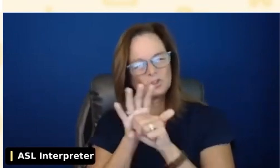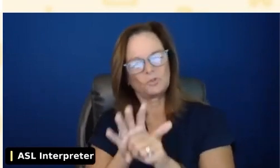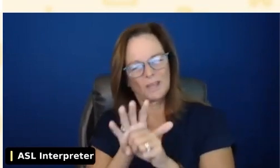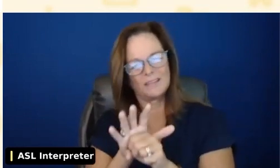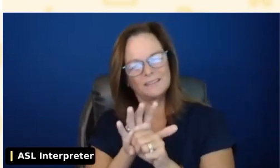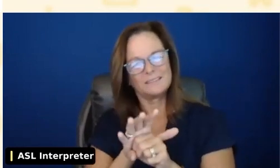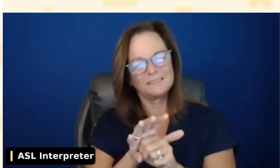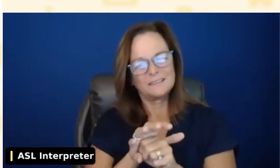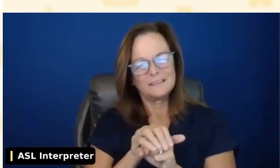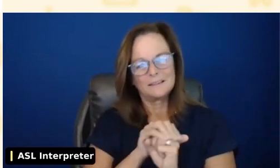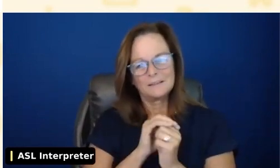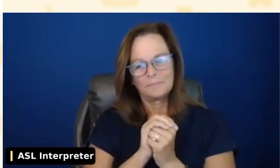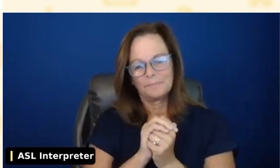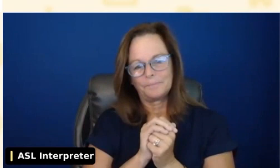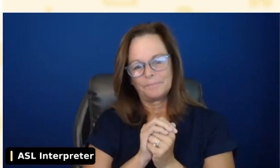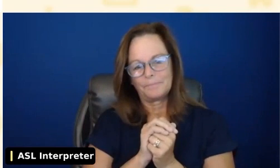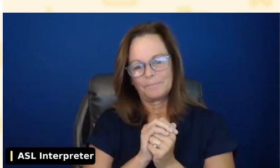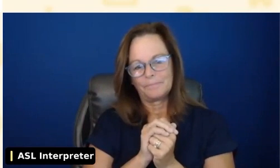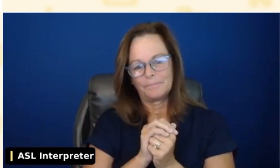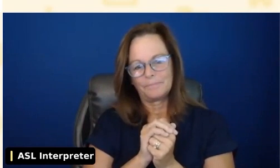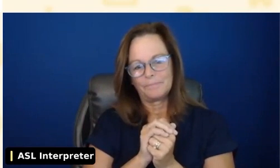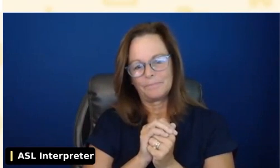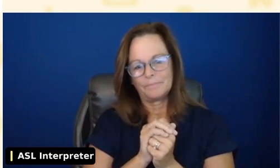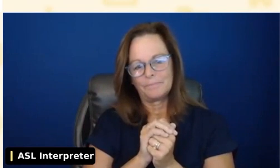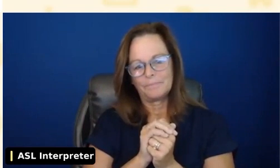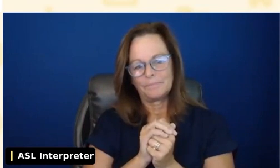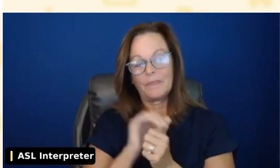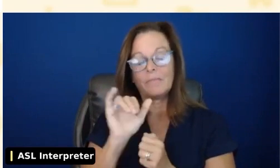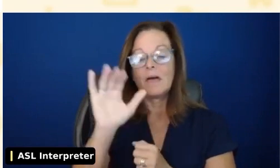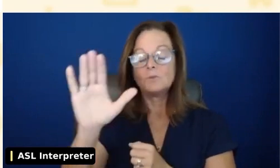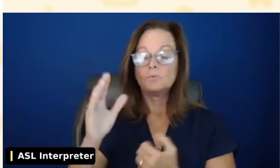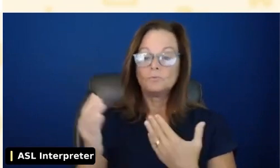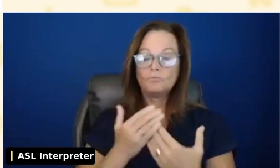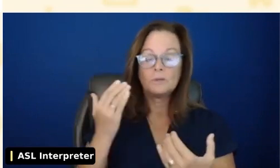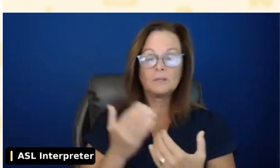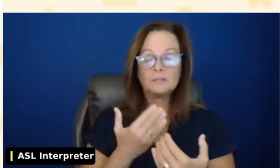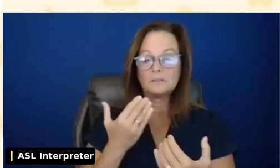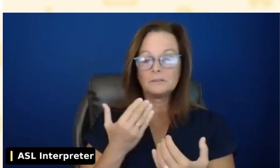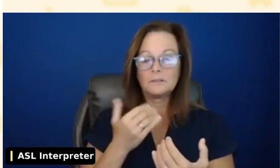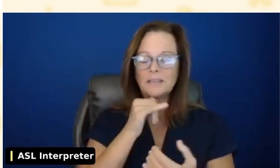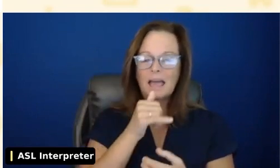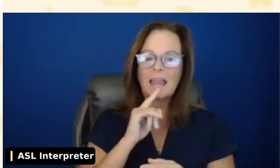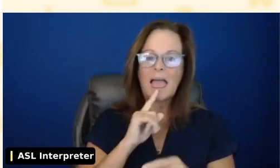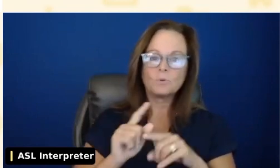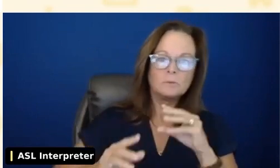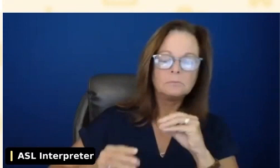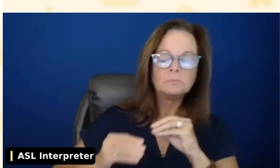Esto es para que no tengas que hacer un paso adicional para incorporar la accesibilidad.